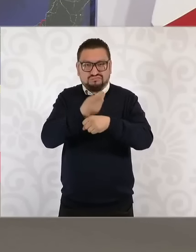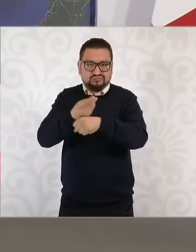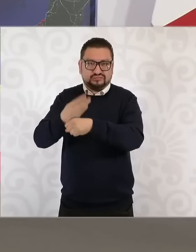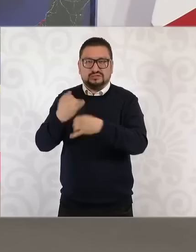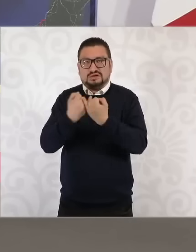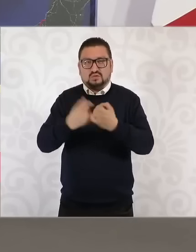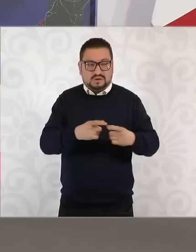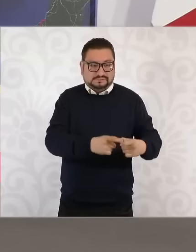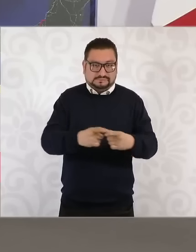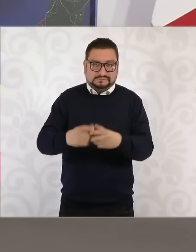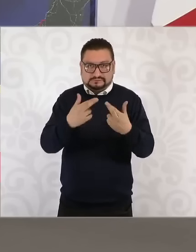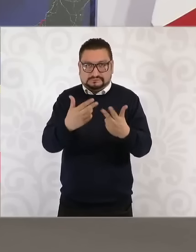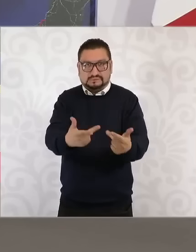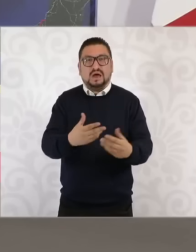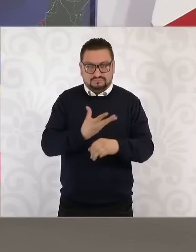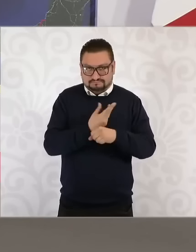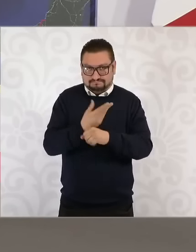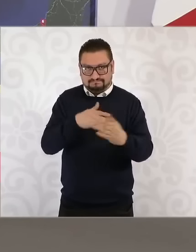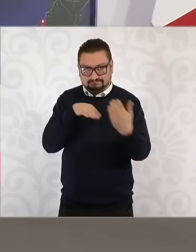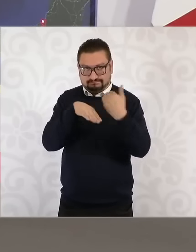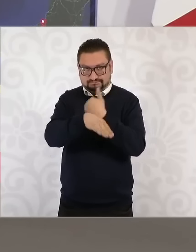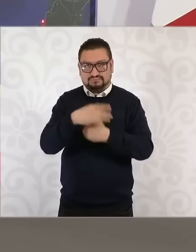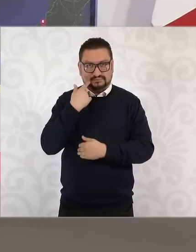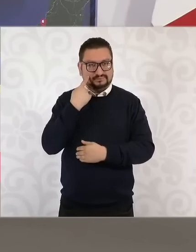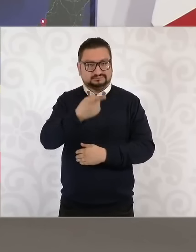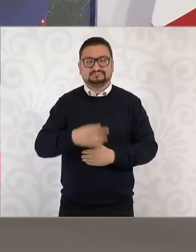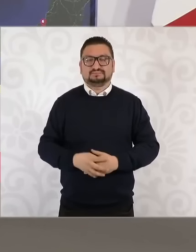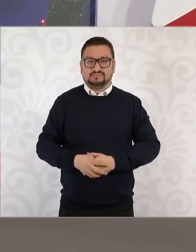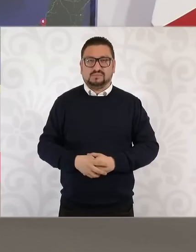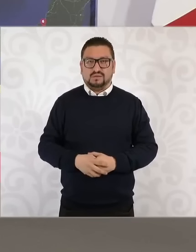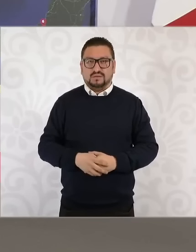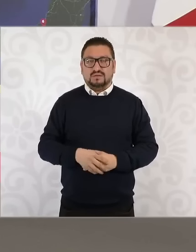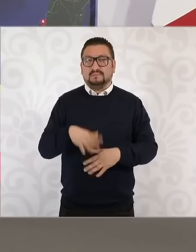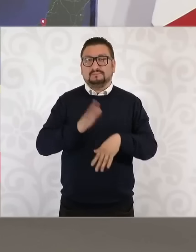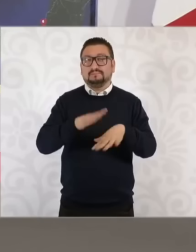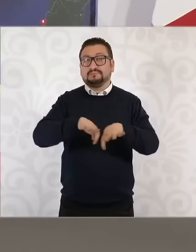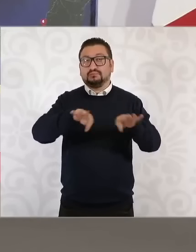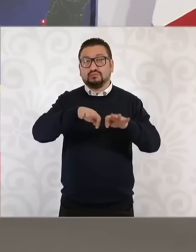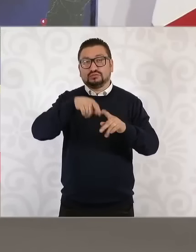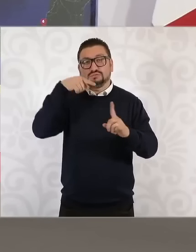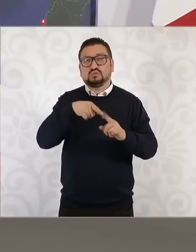que es la conservación de carreteras. Adelante. En cuanto a los ejes prioritarios, tenemos concluidos